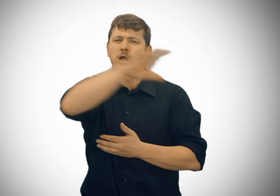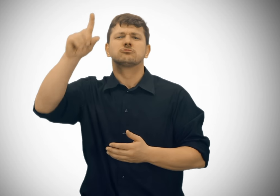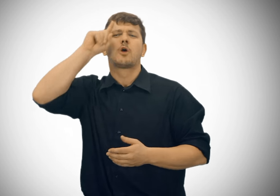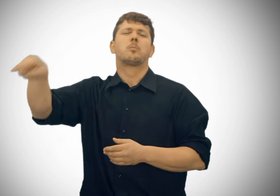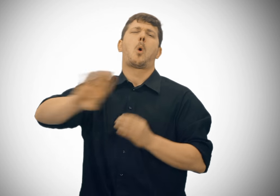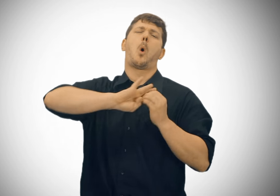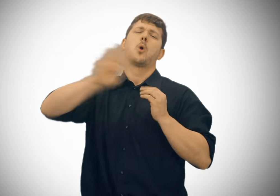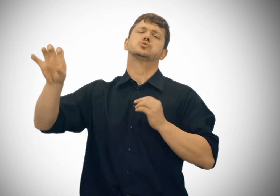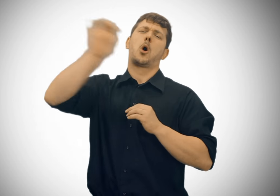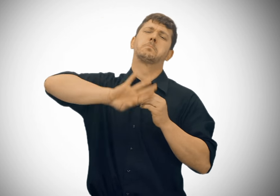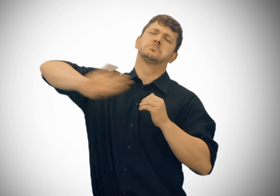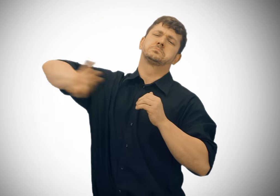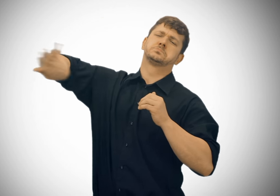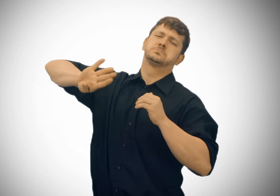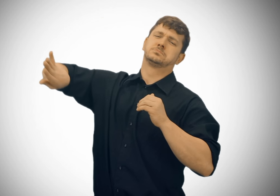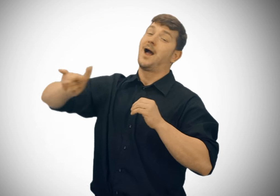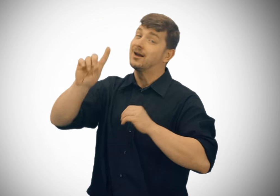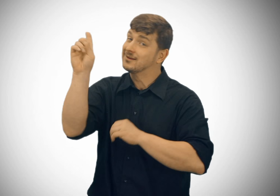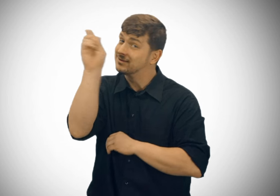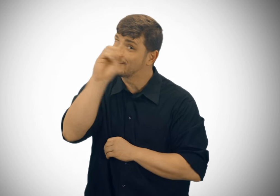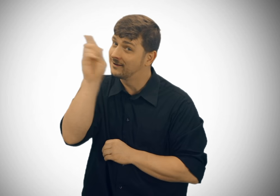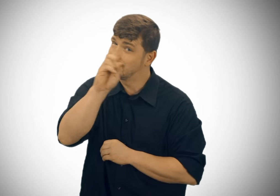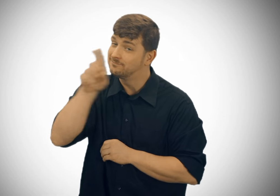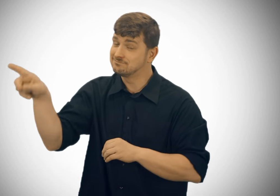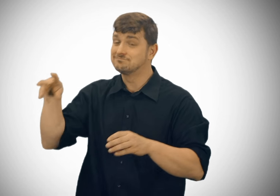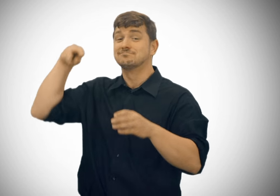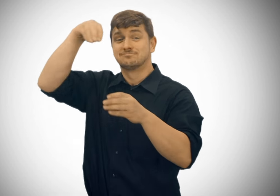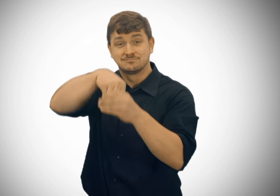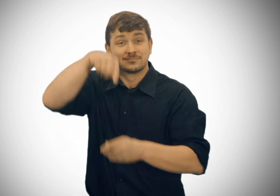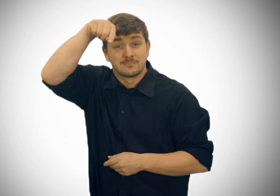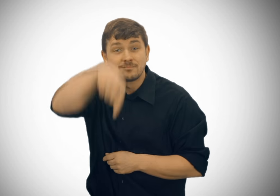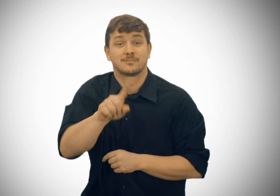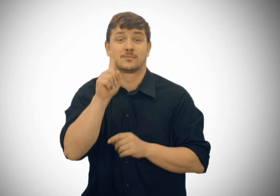Viele denken: "Polen? Das liegt irgendwo in der EU Ostzone!" Ganz so einfach ist das aber nicht. Polen liegt im ...